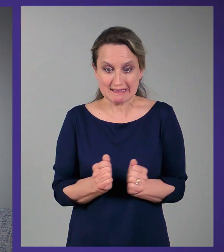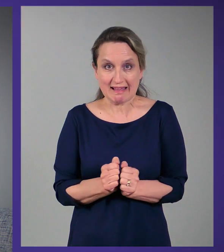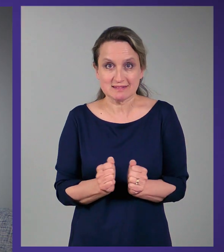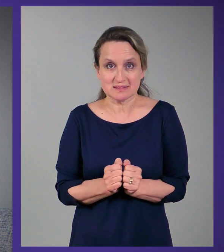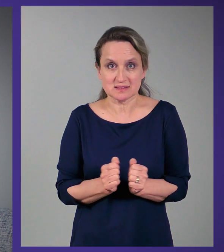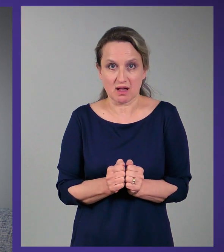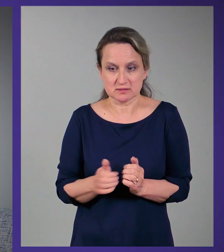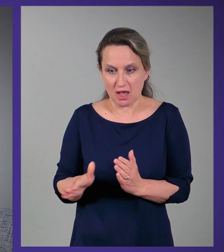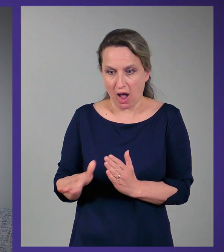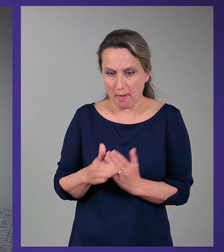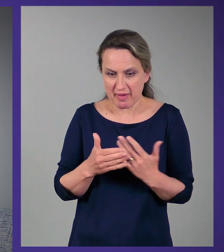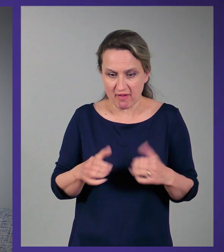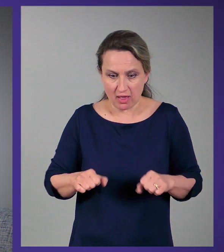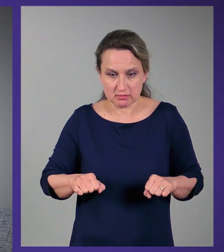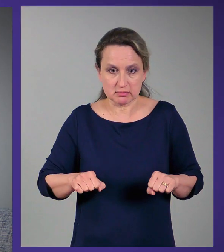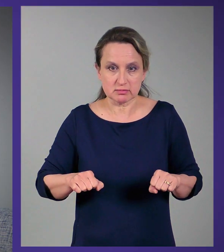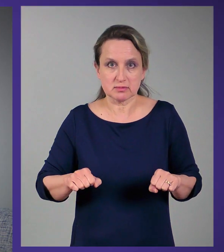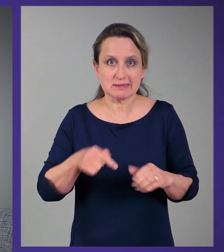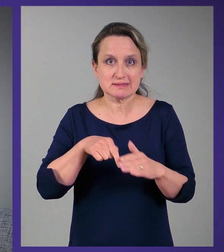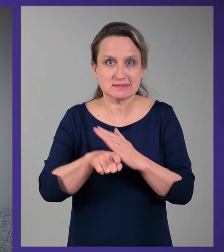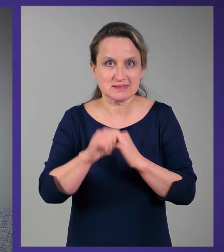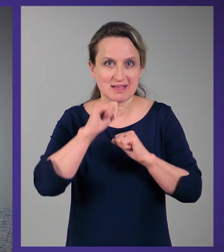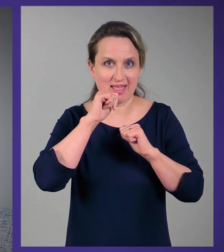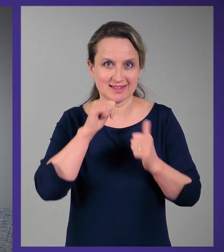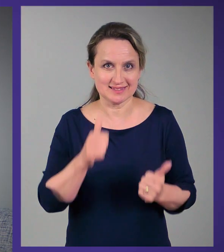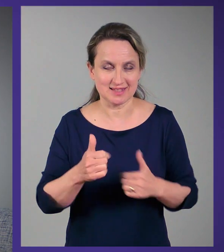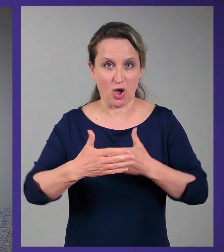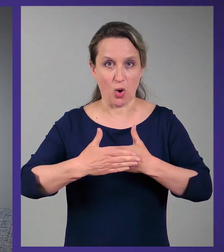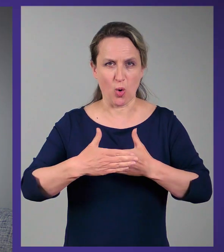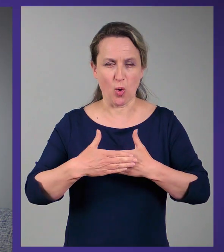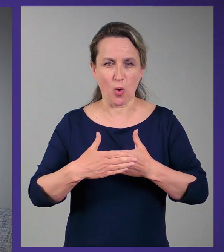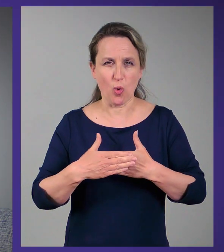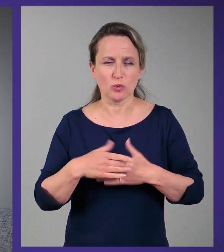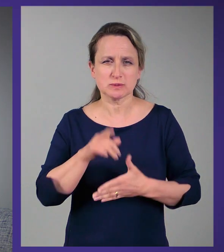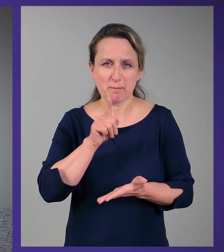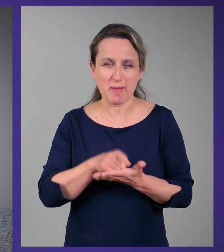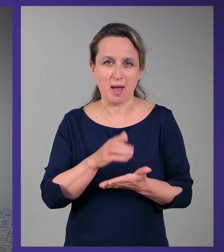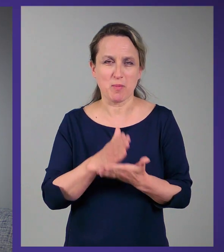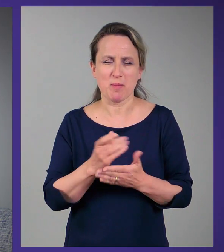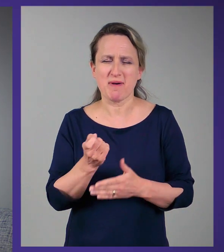seega erinevate uste miinimumlaius peab olema vähemalt 80 sentimeetrit.